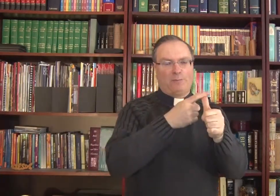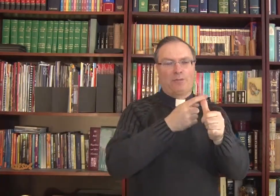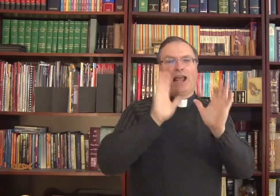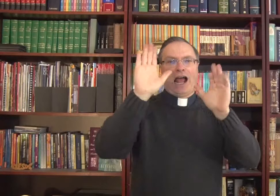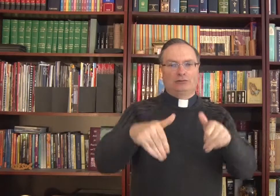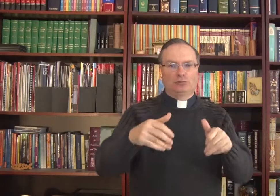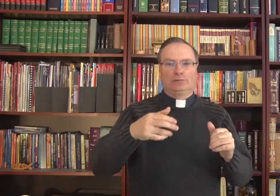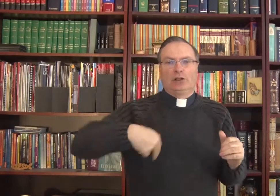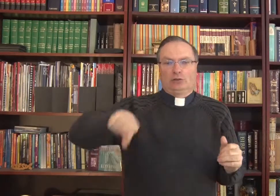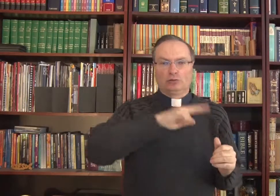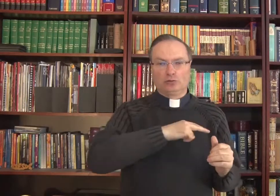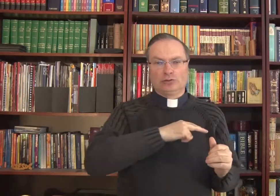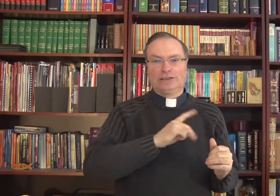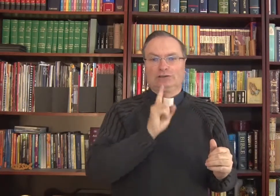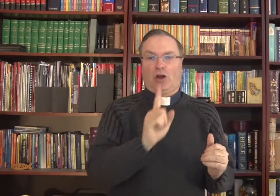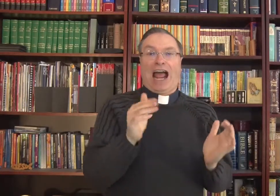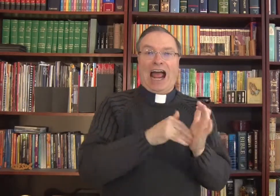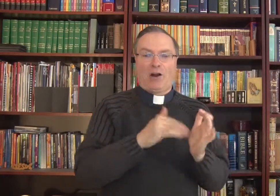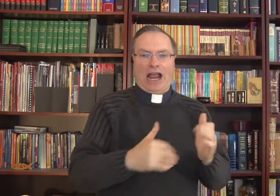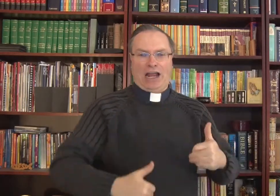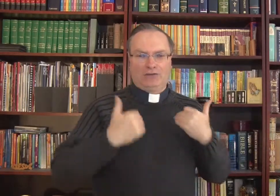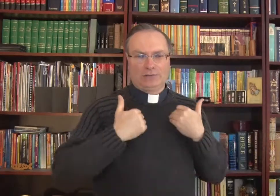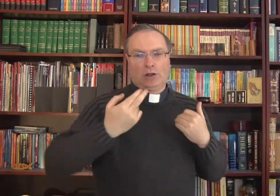Ensuite, nous qui serons encore en vie,